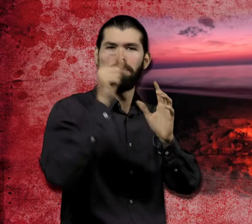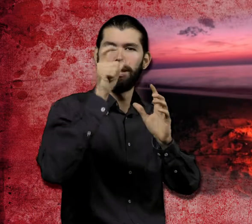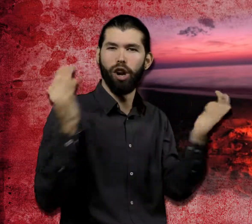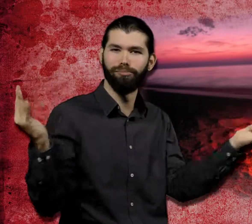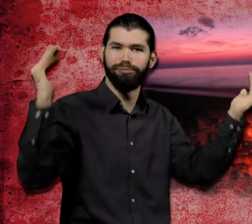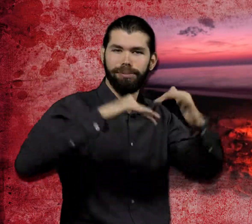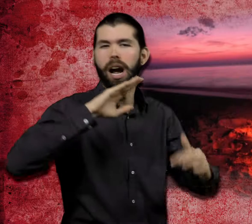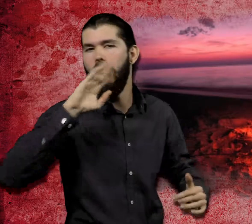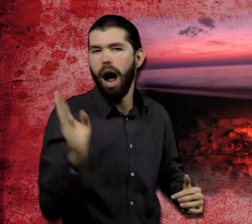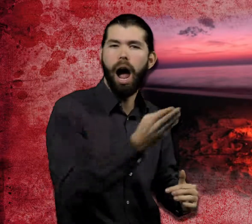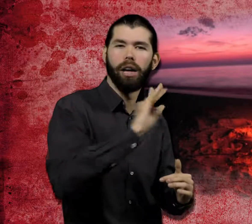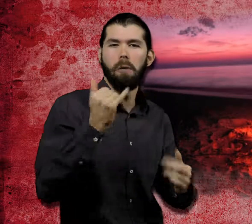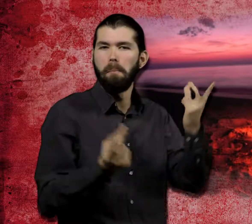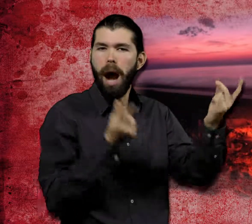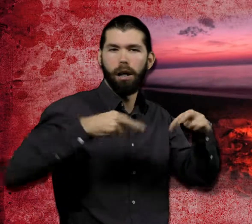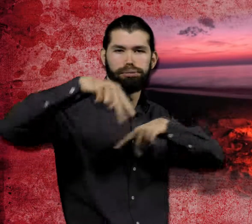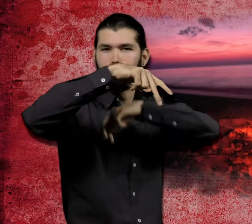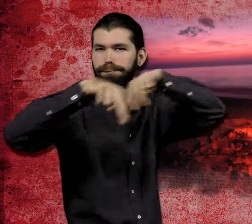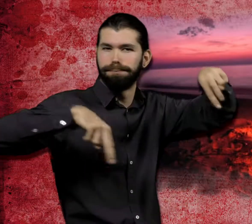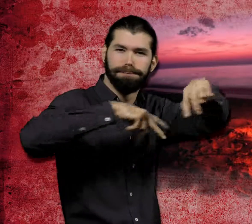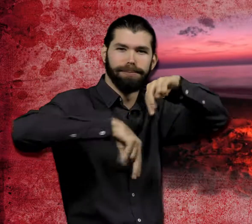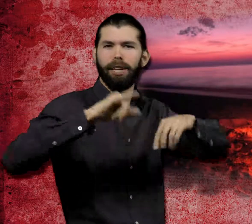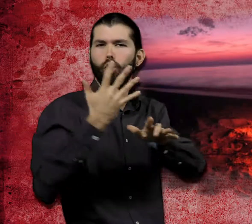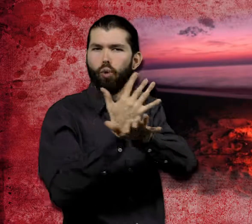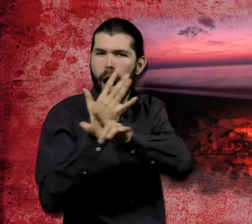Atreta pel magnetisme del foc, la gent es reuneix, canta i balla al voltant d'elles